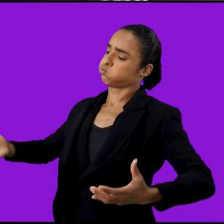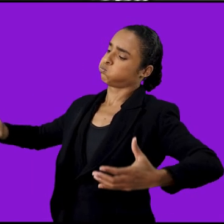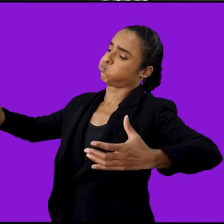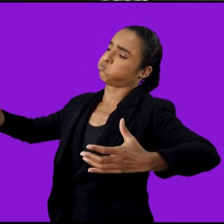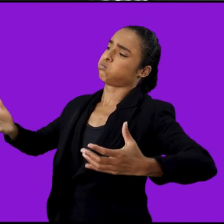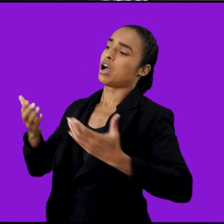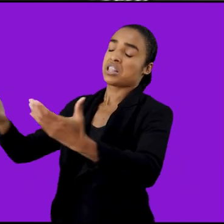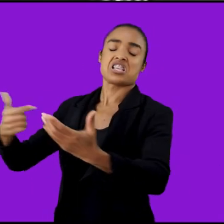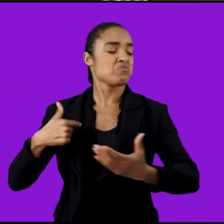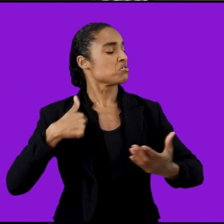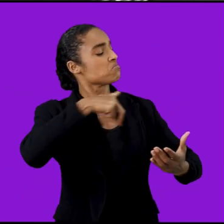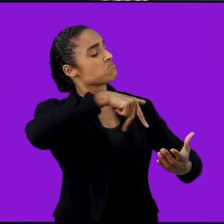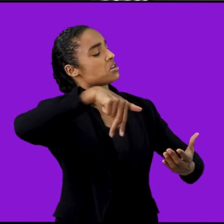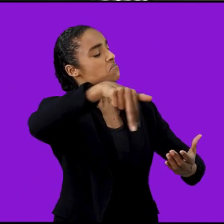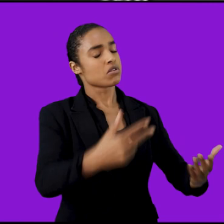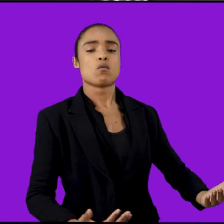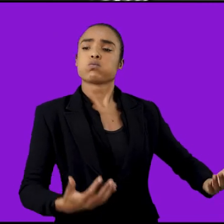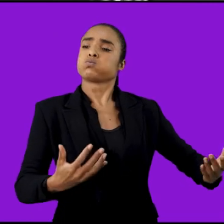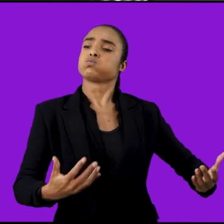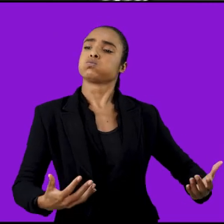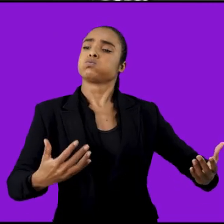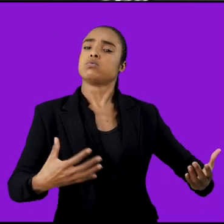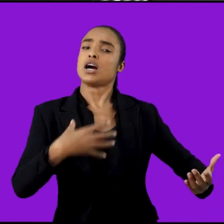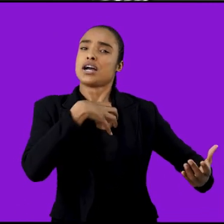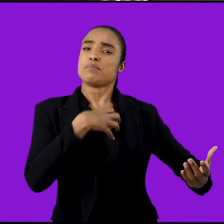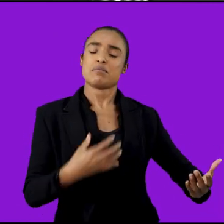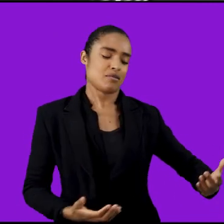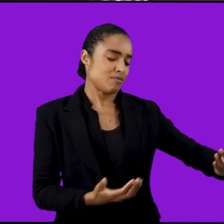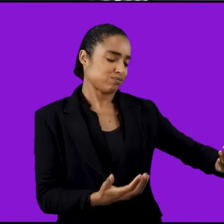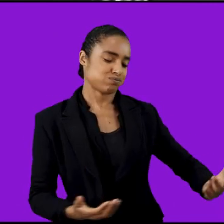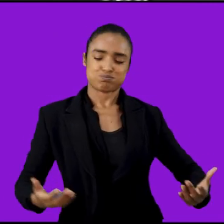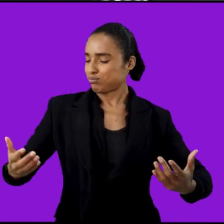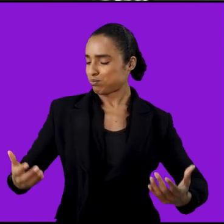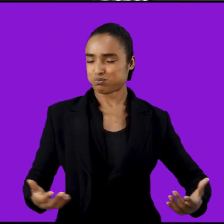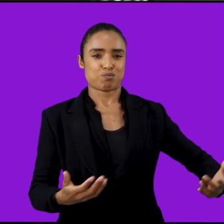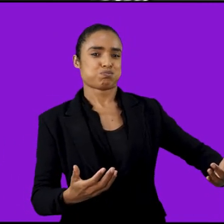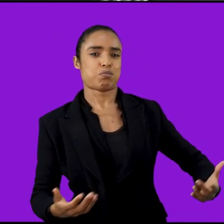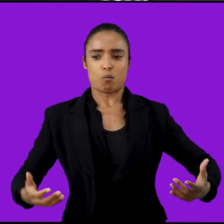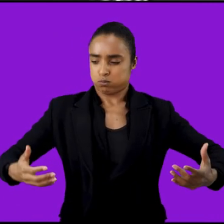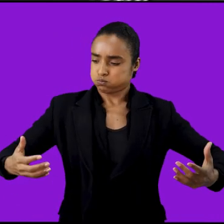e eu sai andando por Salvador com a jaca. Fala aí, fiquei andando com aquele parecia um bebê Parece um bêbê